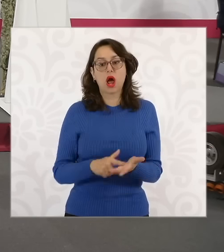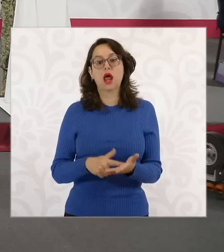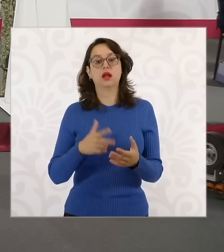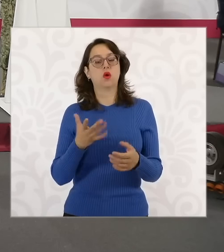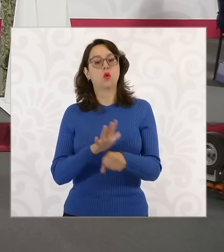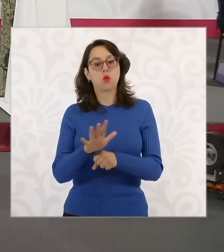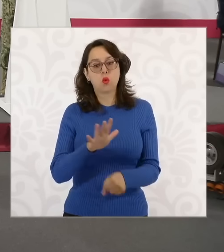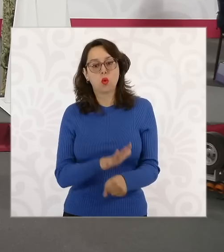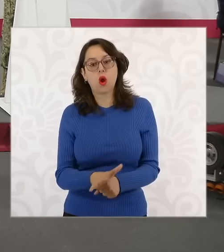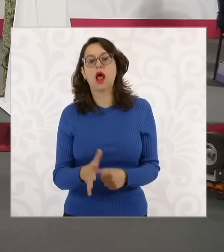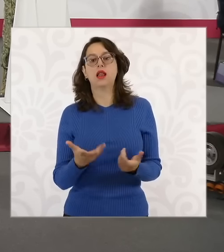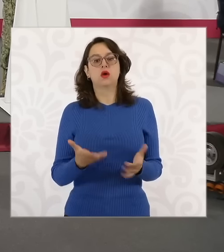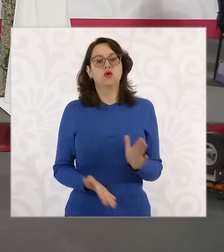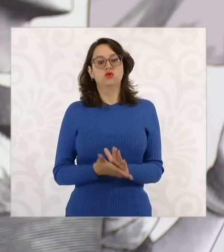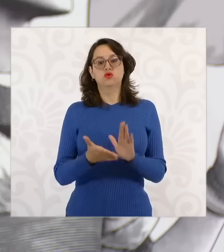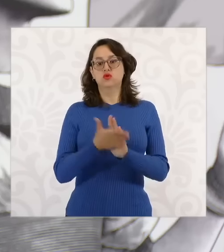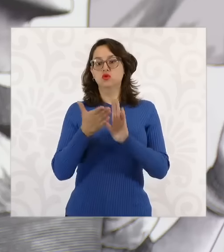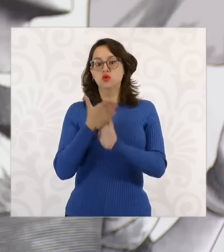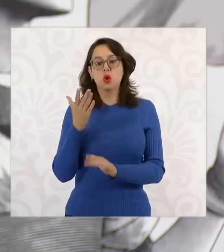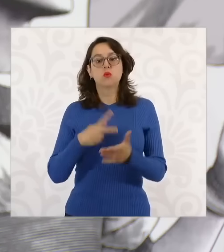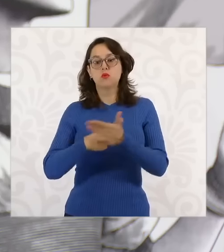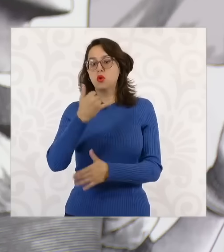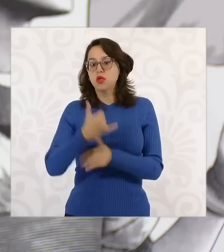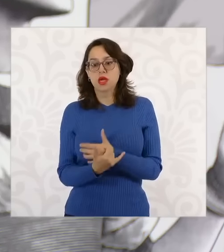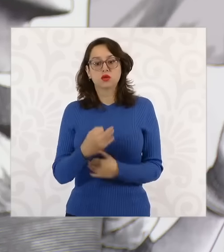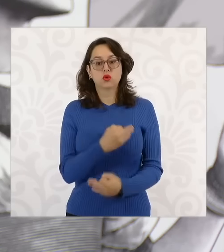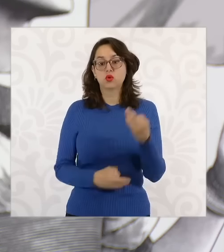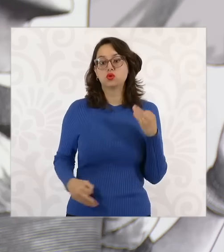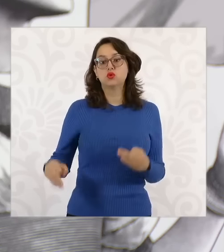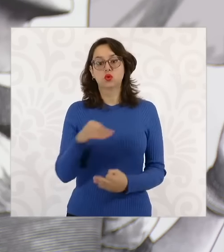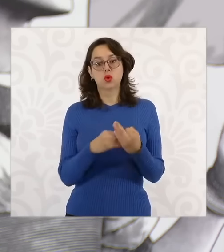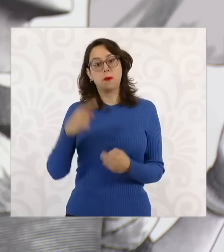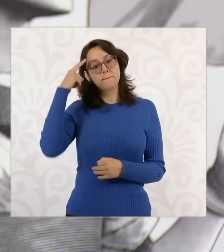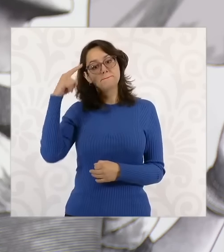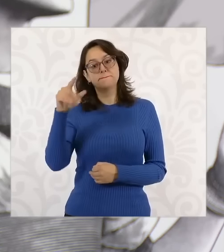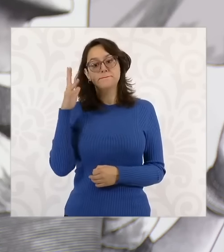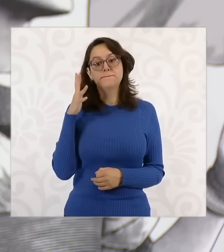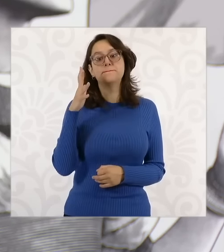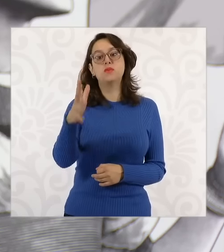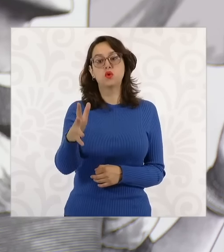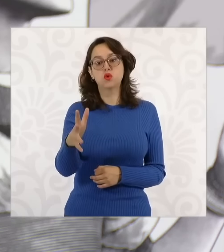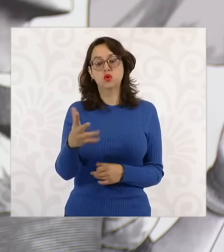de construcción, las especificaciones de proyecto para que en un al gobierno de México les sea mucho